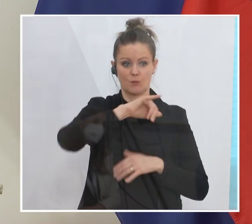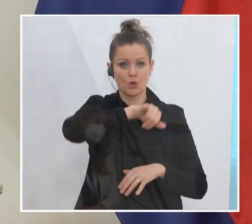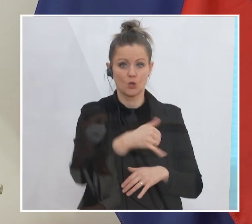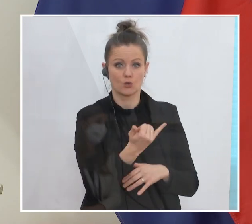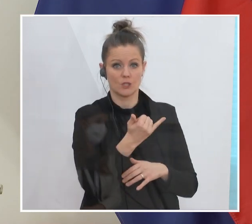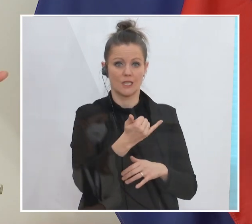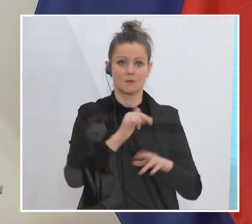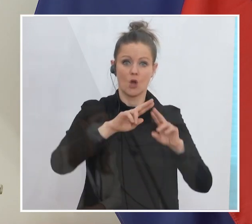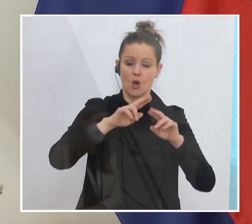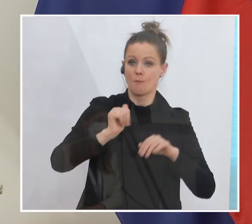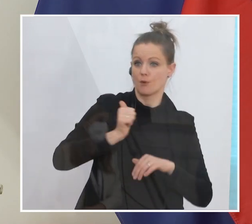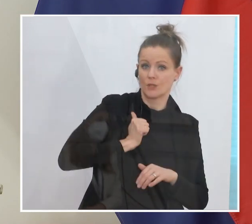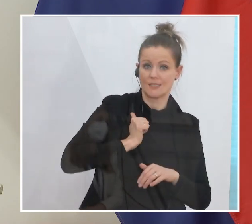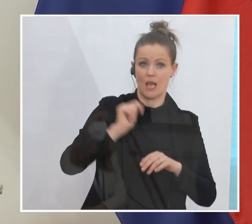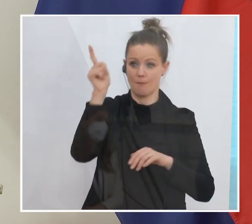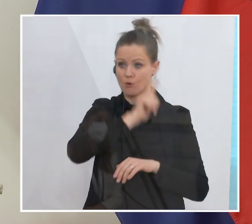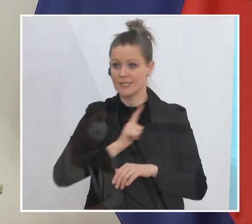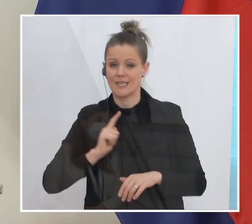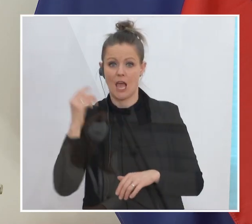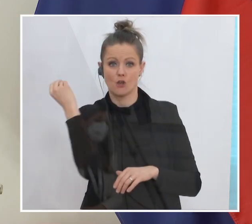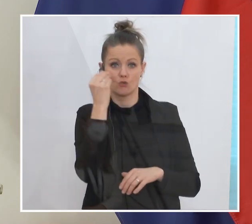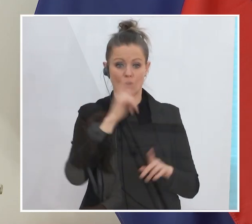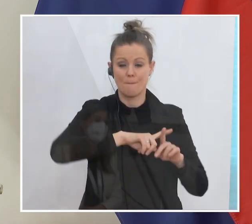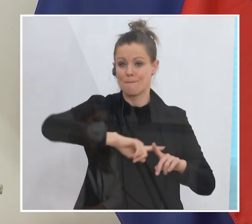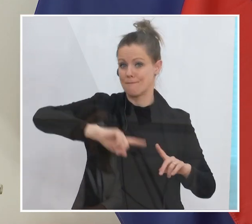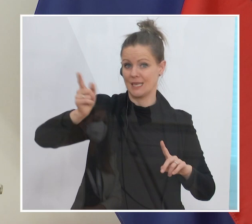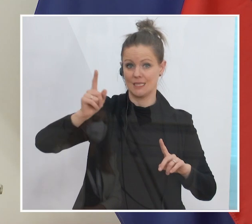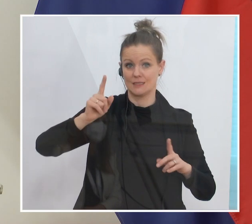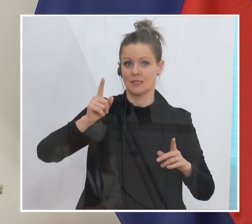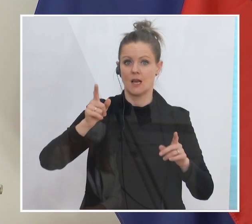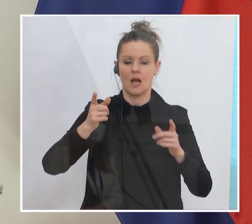beim Bundesheer, bei der Polizei, in den Schulen, bis hin eben auch zu den Landeseinrichtungen,